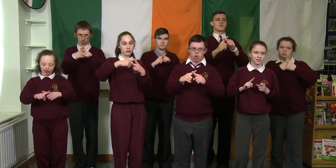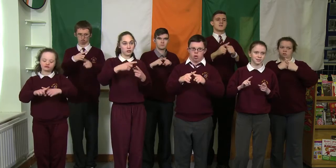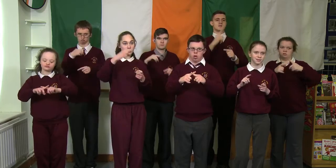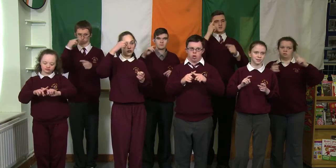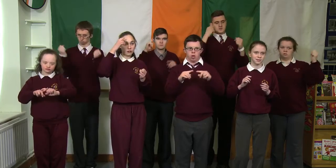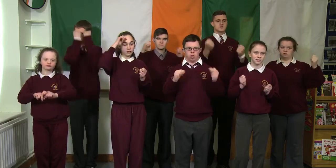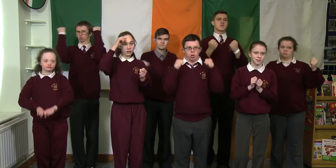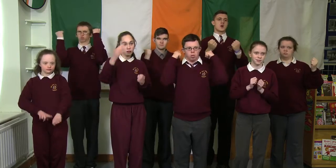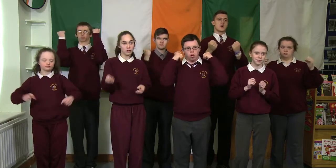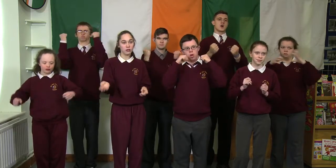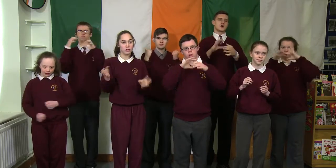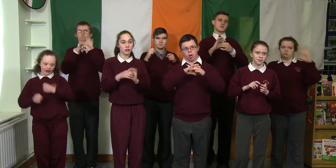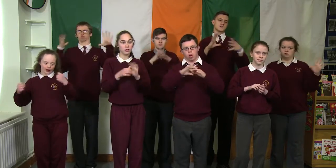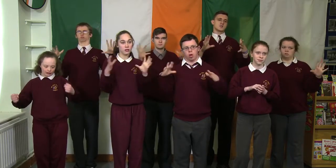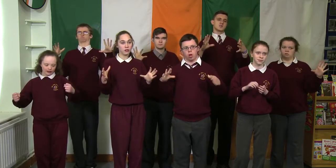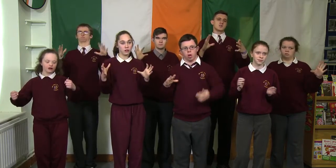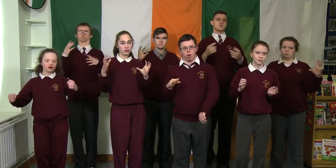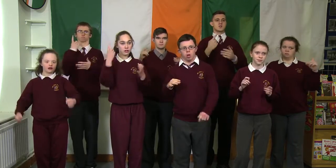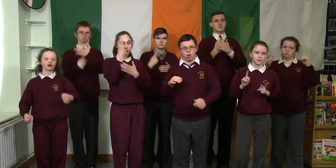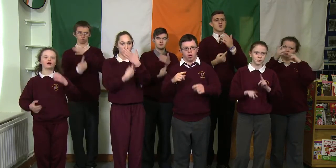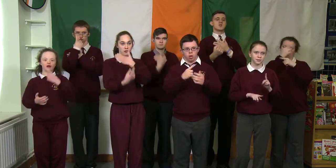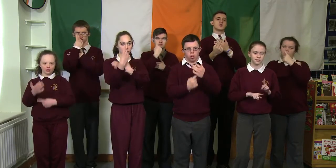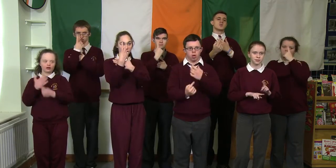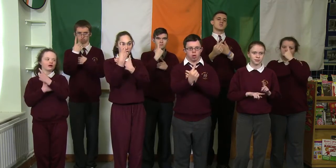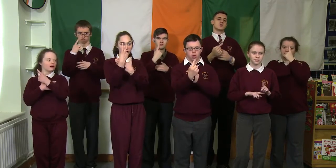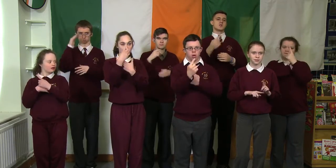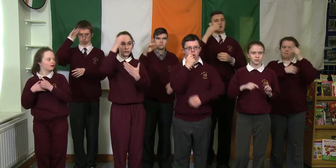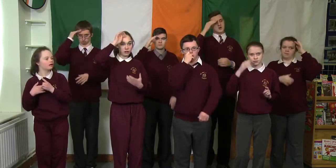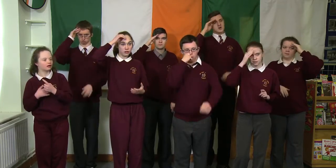Faoi mhóid bheith saor